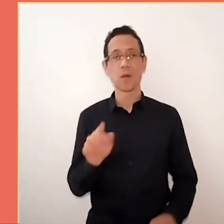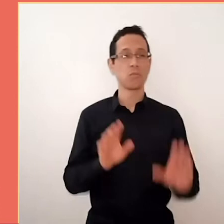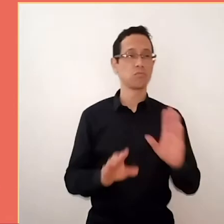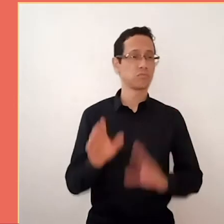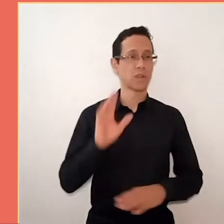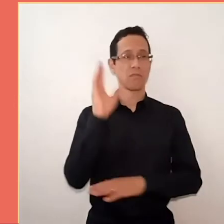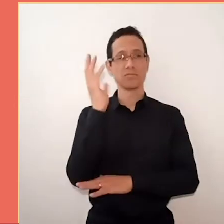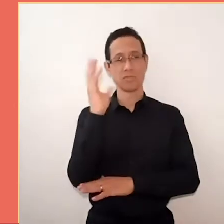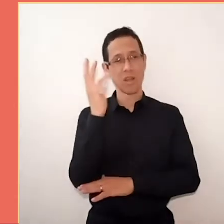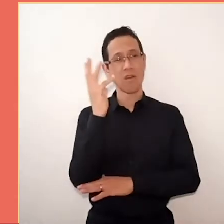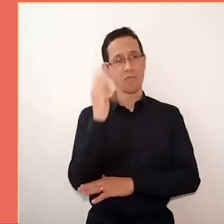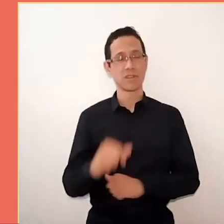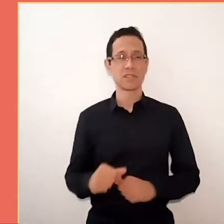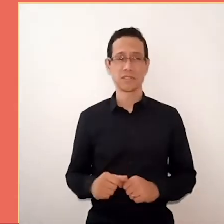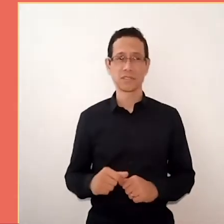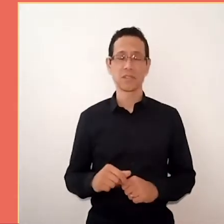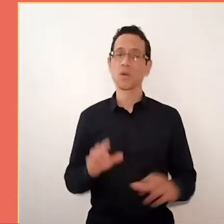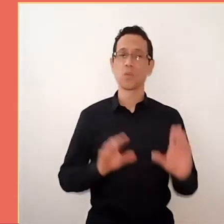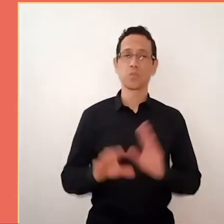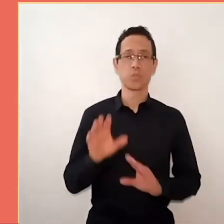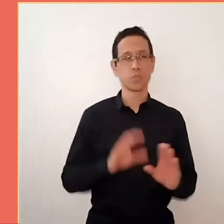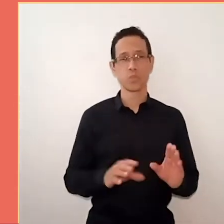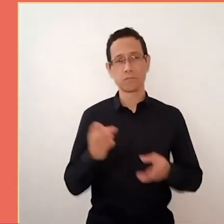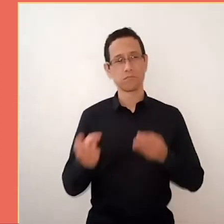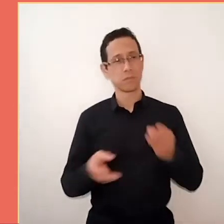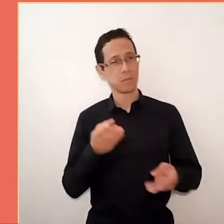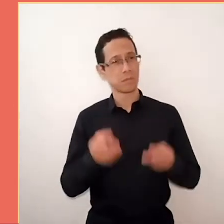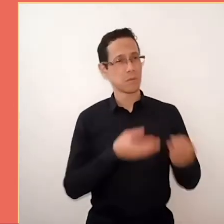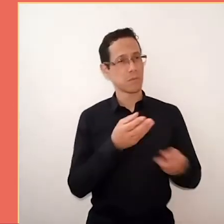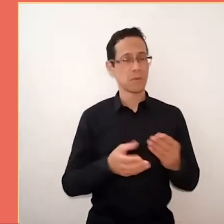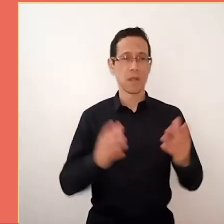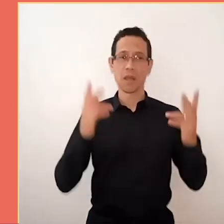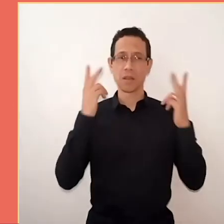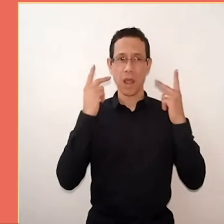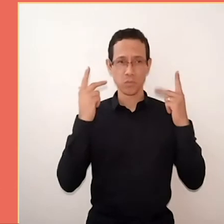do cuidado com a natureza, da aceitação do diferente.